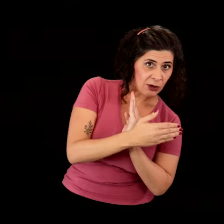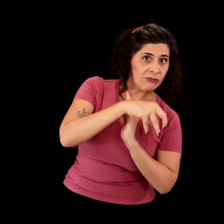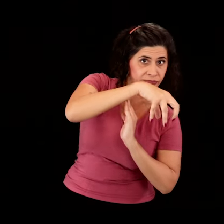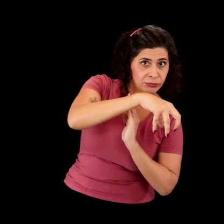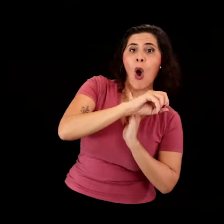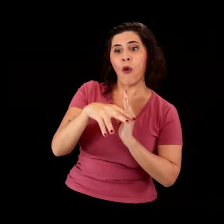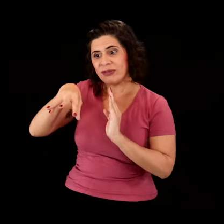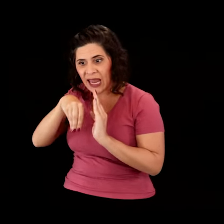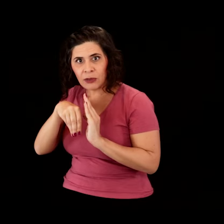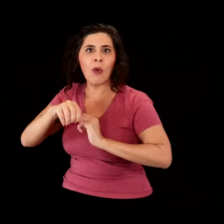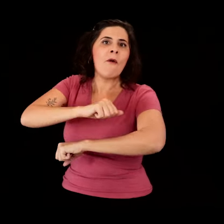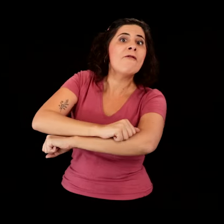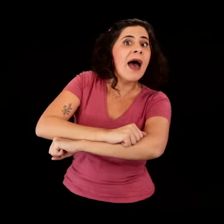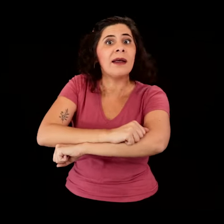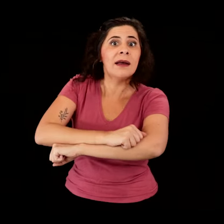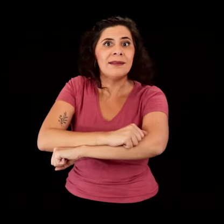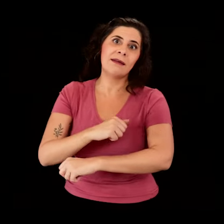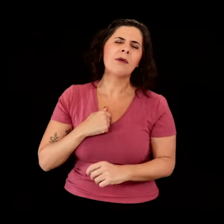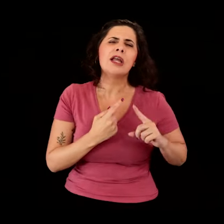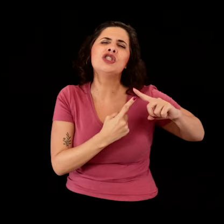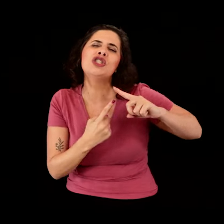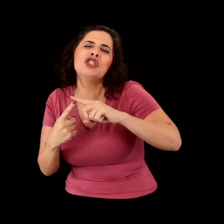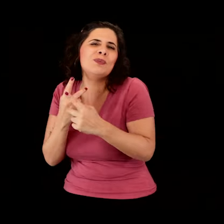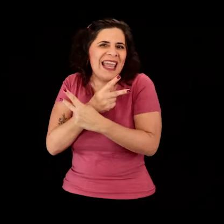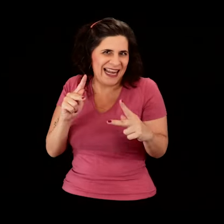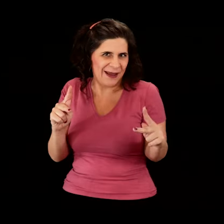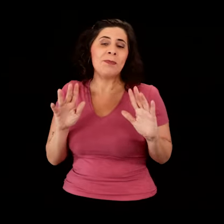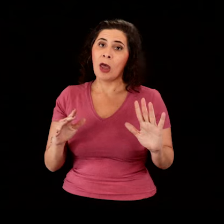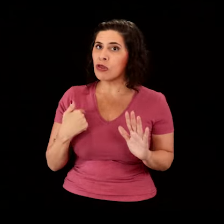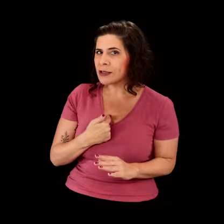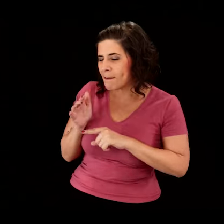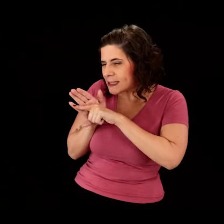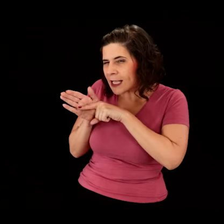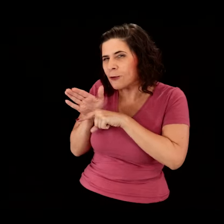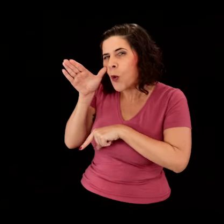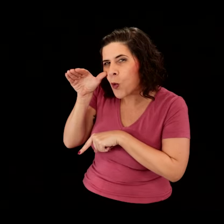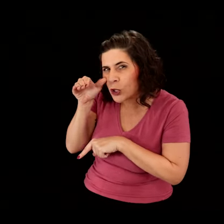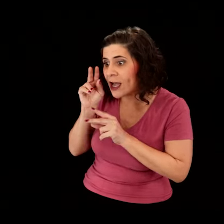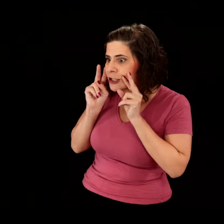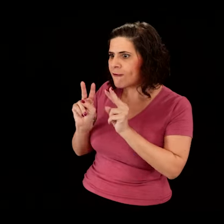Já tinha ali uma tipologia. Então tínhamos muita curiosidade, como pesquisadores e pessoas que vêm pensando a obra do Artacho,